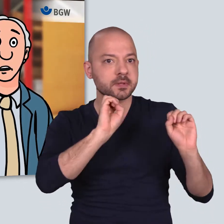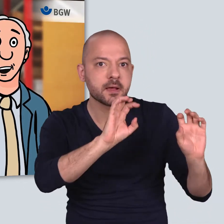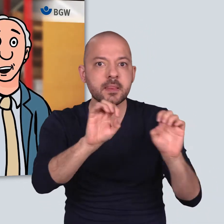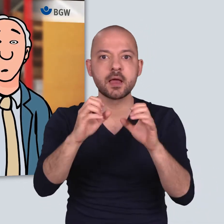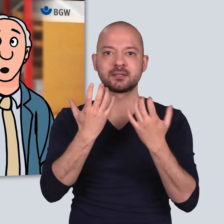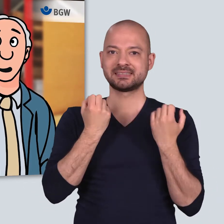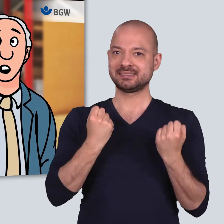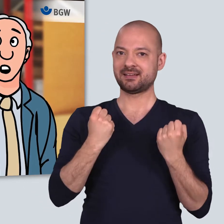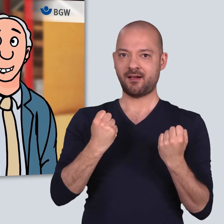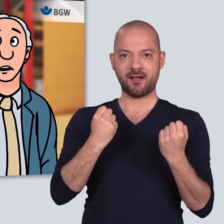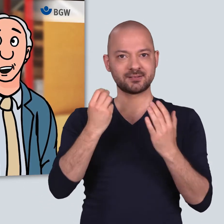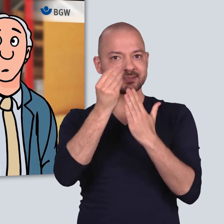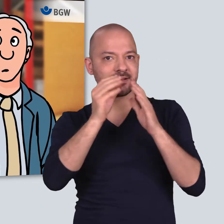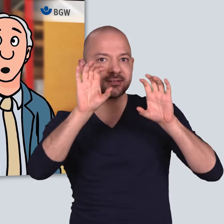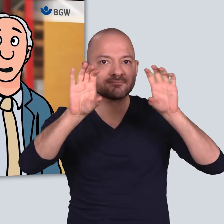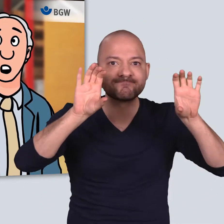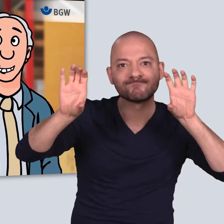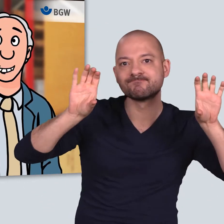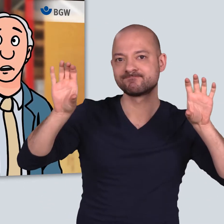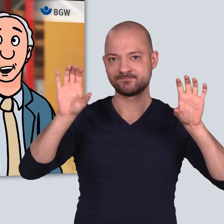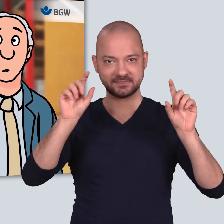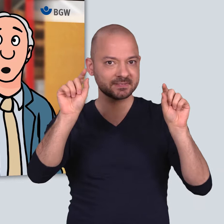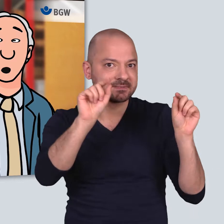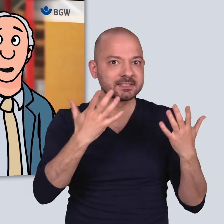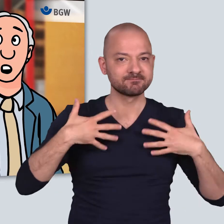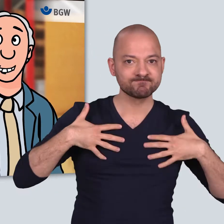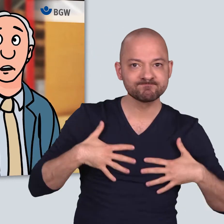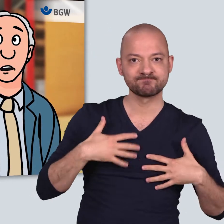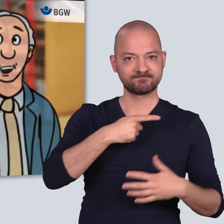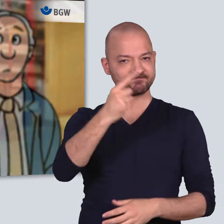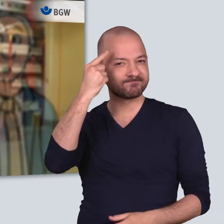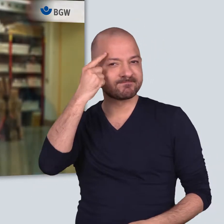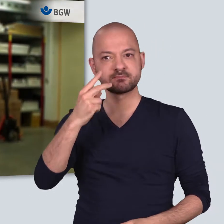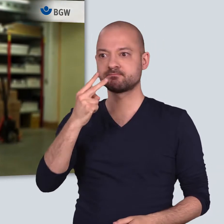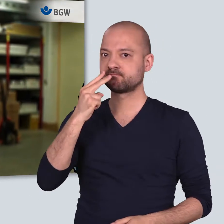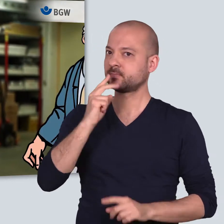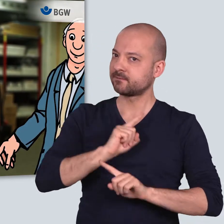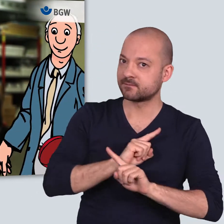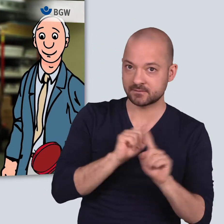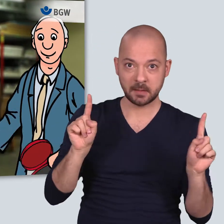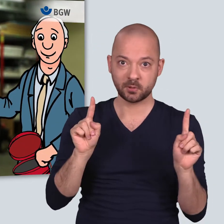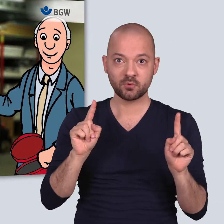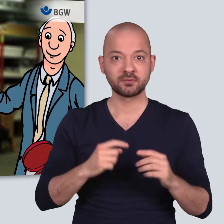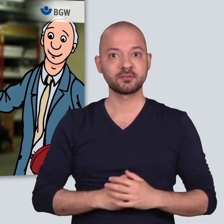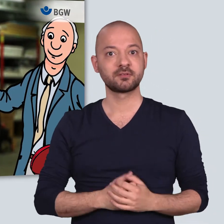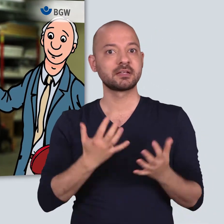Dafür erklärt er allen die Sicherheitskennzeichnungen. So vergisst keiner, dass Rauchen total verboten ist